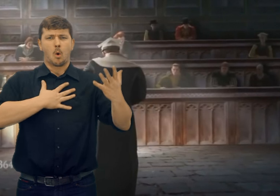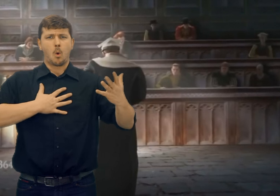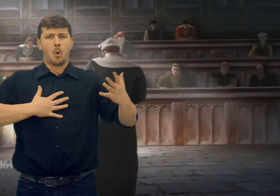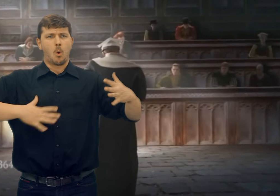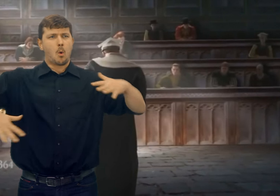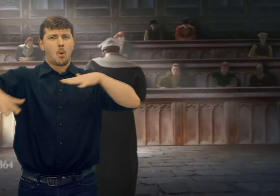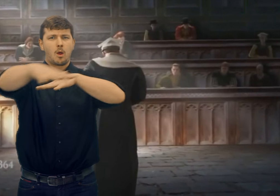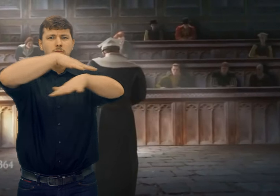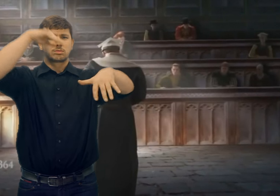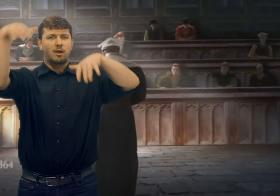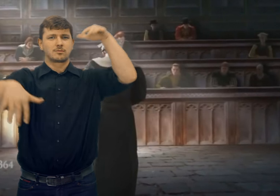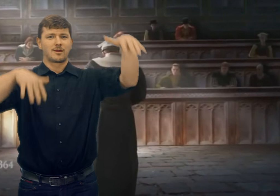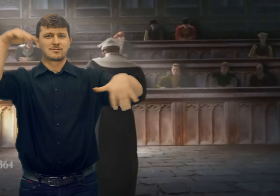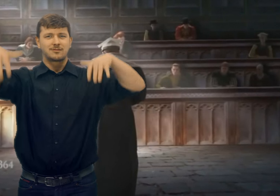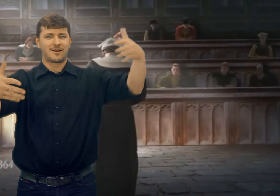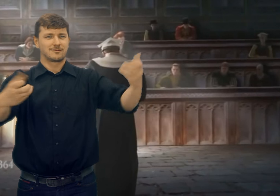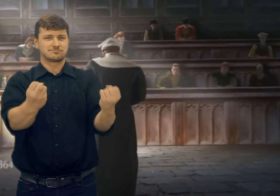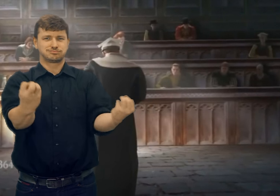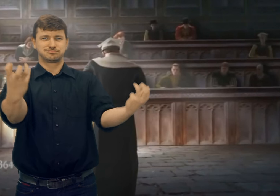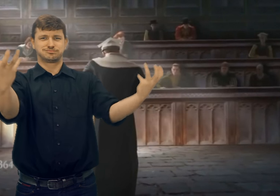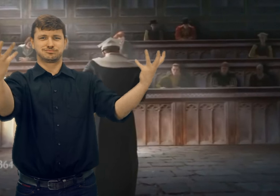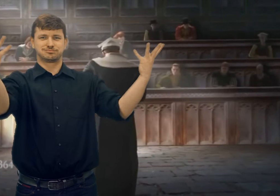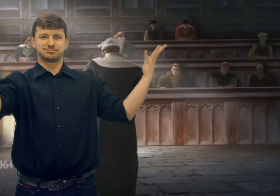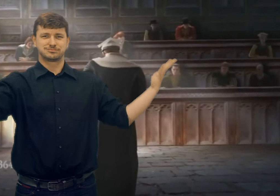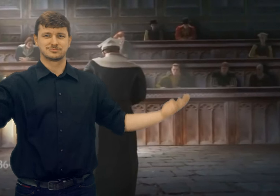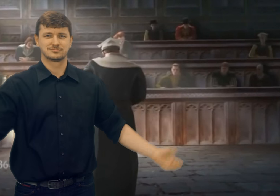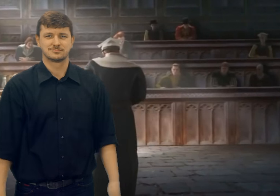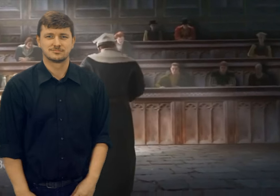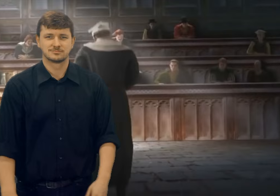Der Wohlstand war ins Land gekommen.